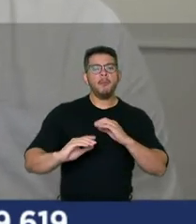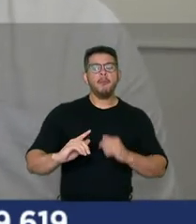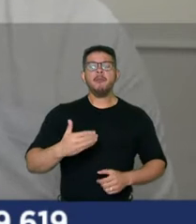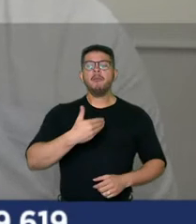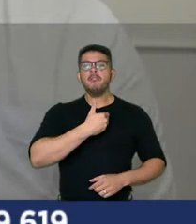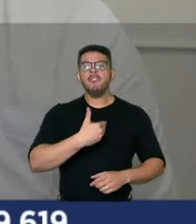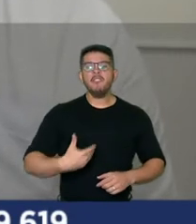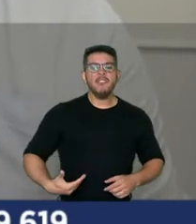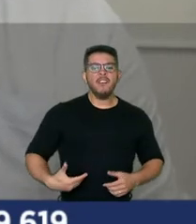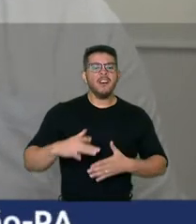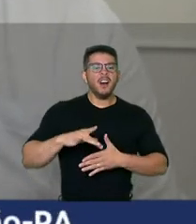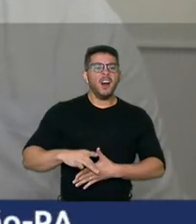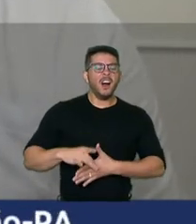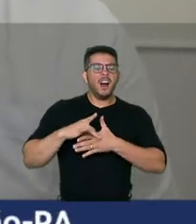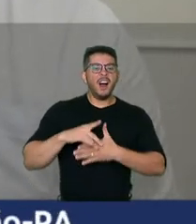COMUNICAÇÃO COM O GOVERNO, COM O LÍDER RICARDO BARROS,